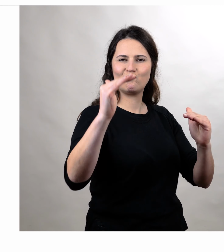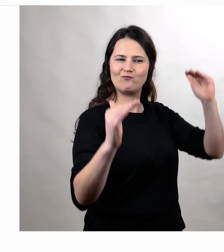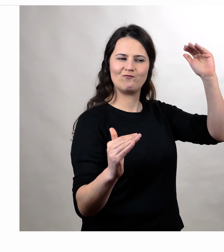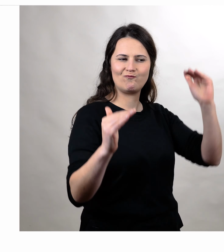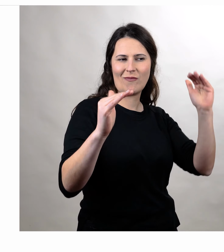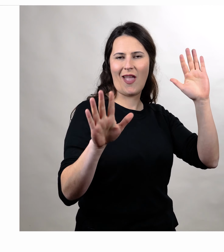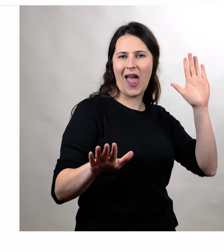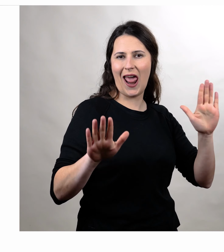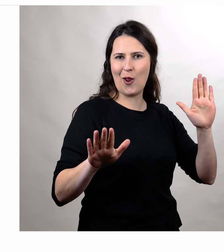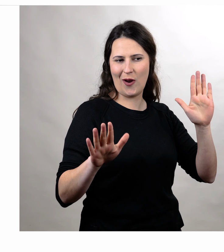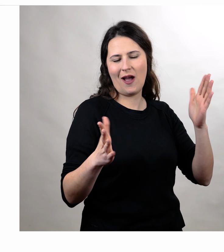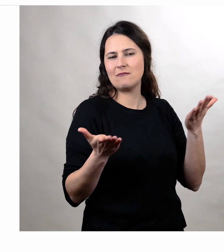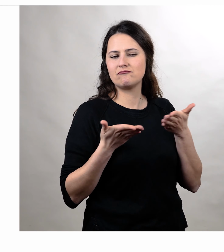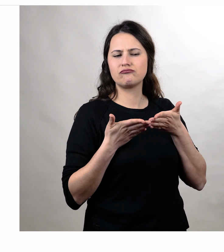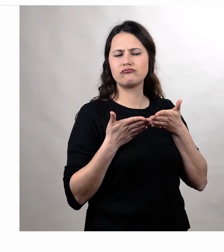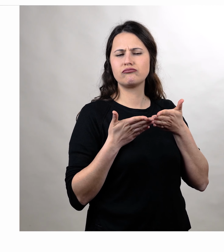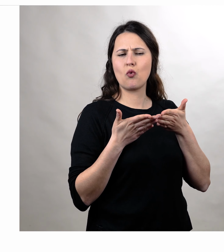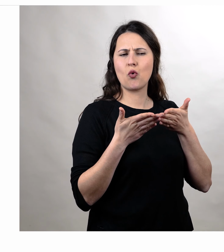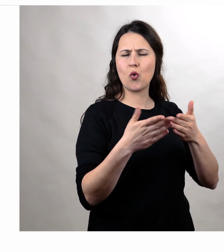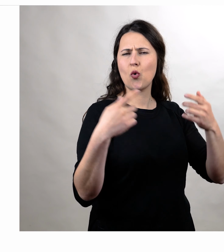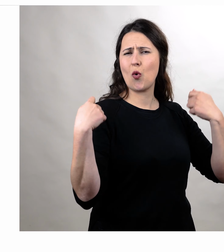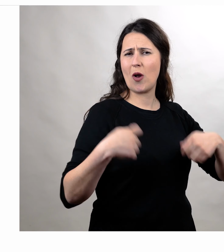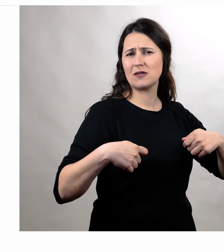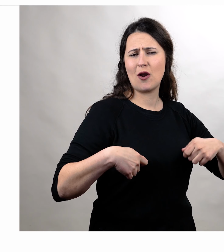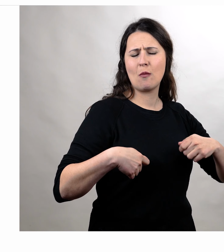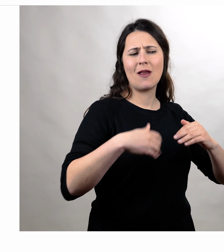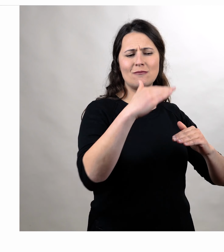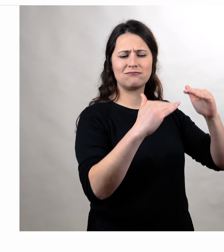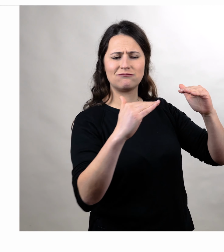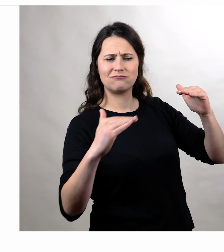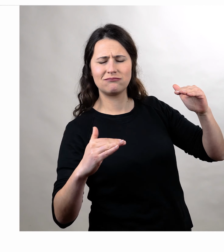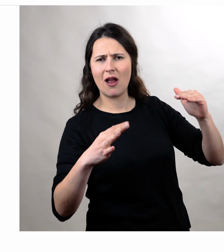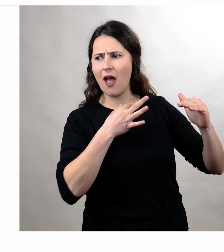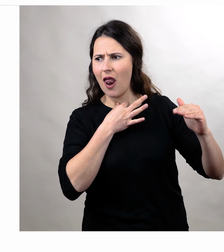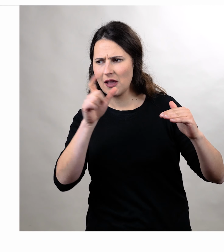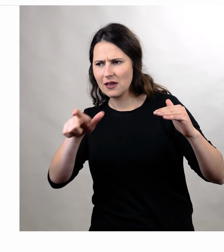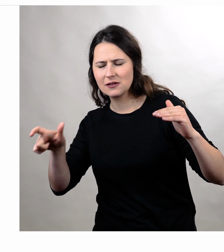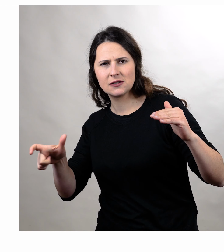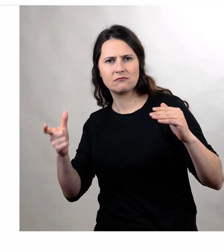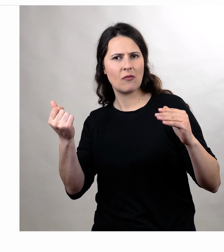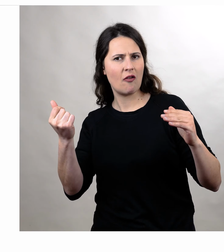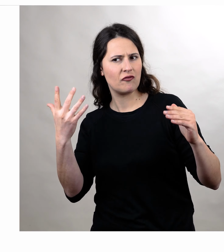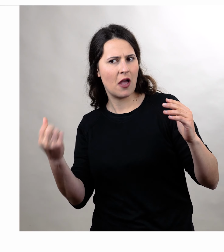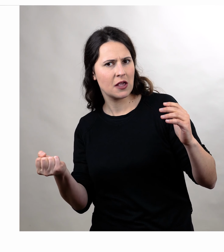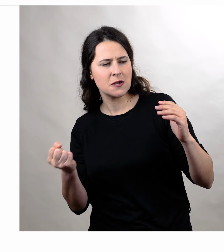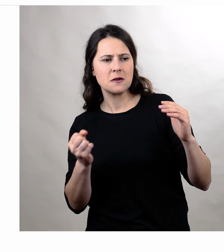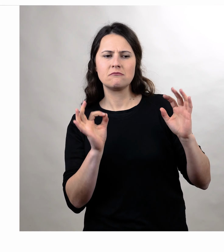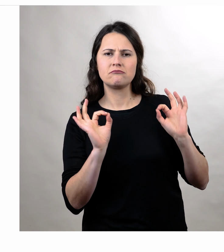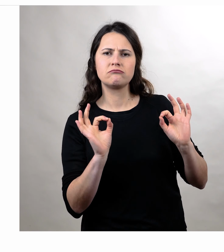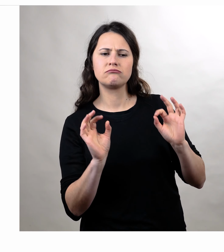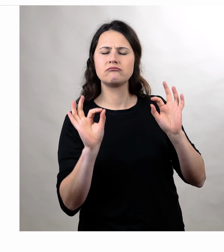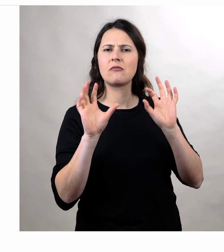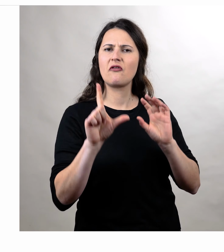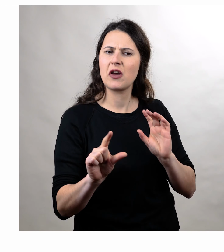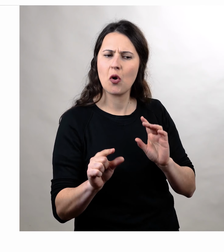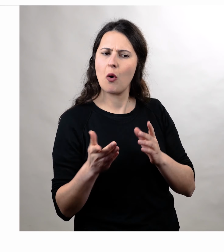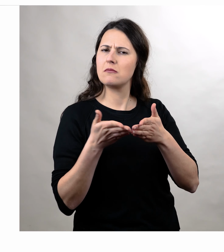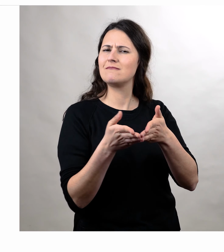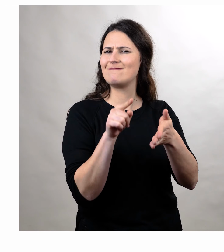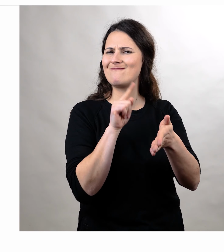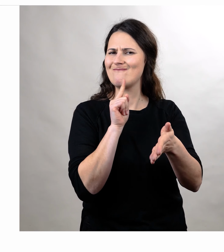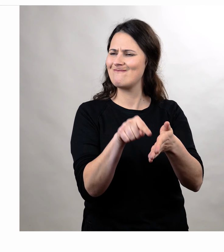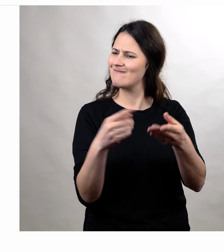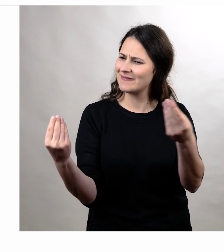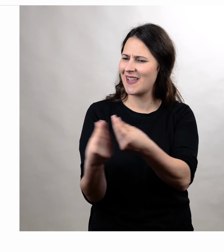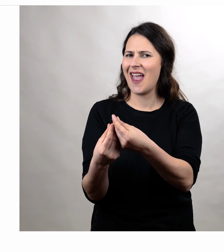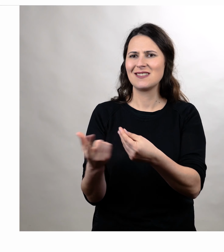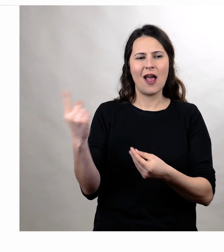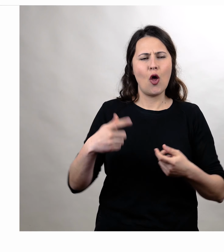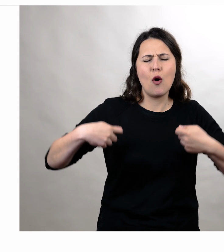διαθέτοντας κρουαζιερόπλοια για όλες τις ανάγκες και τους προϋπολογισμούς.